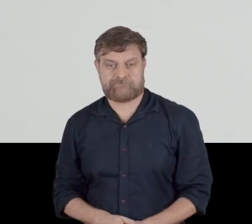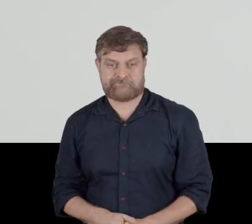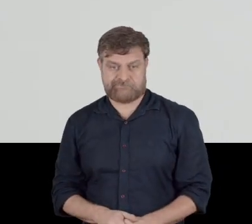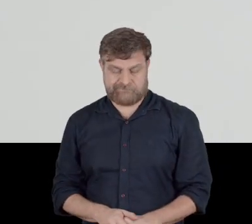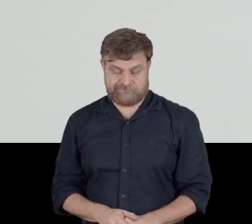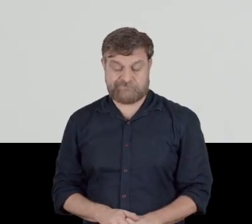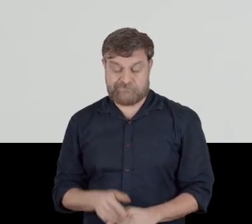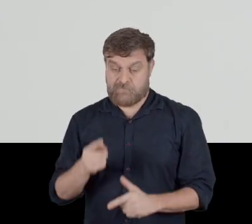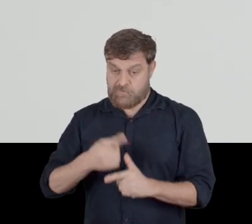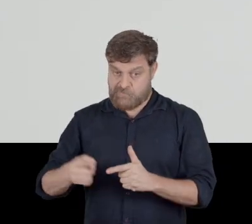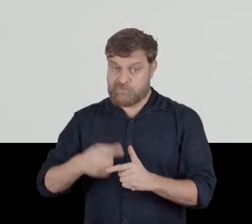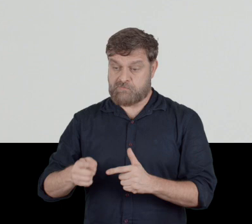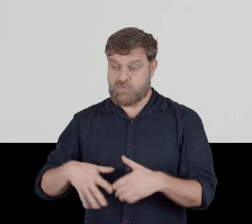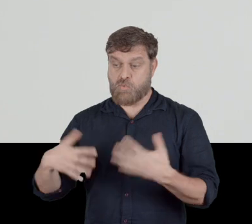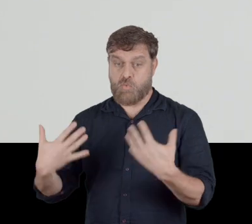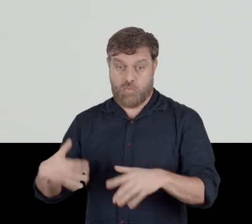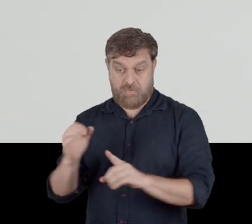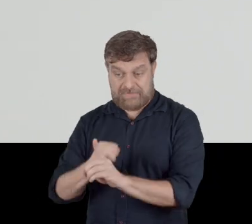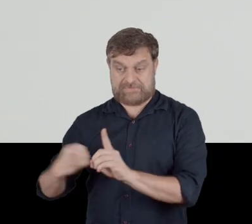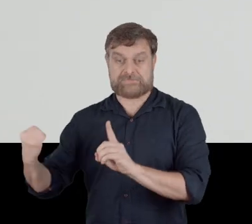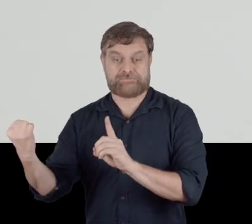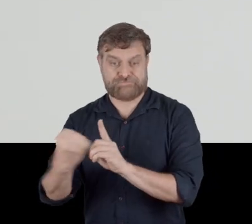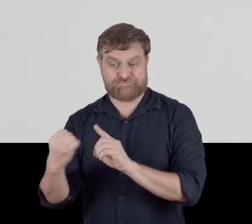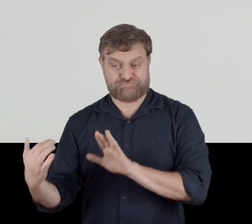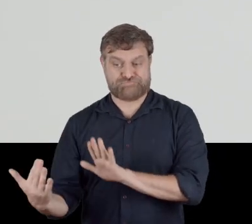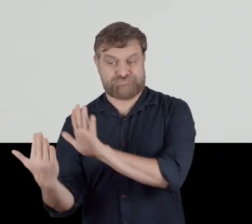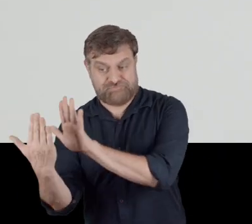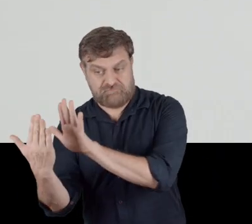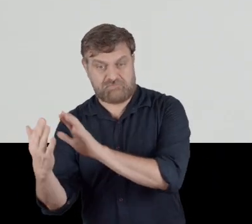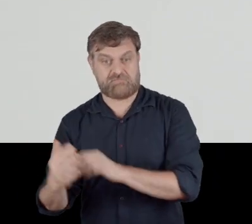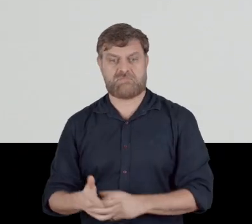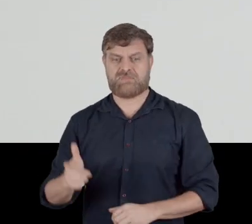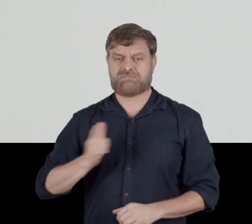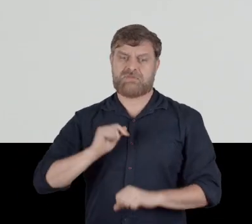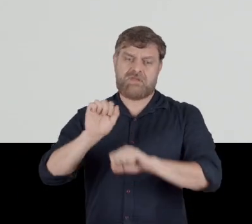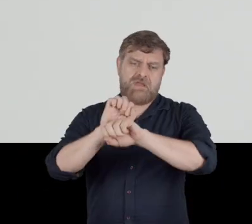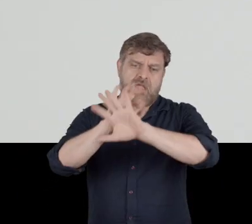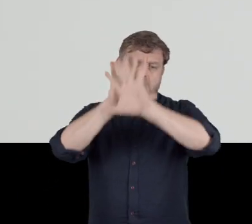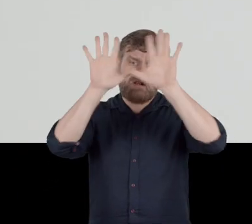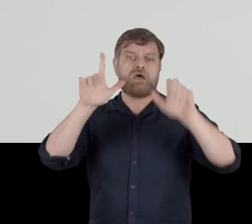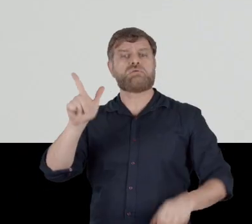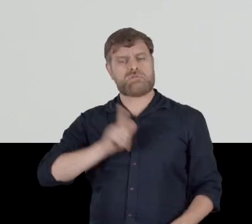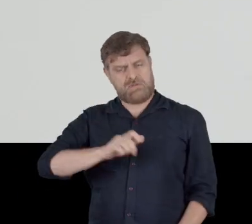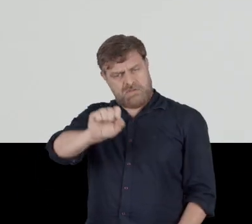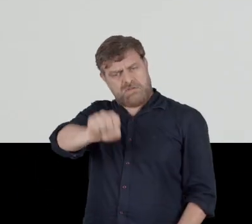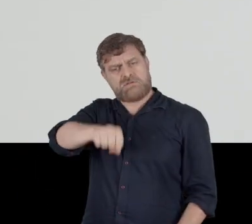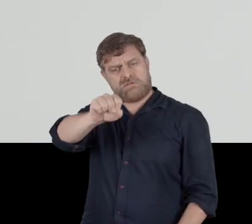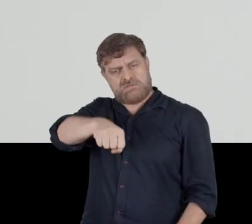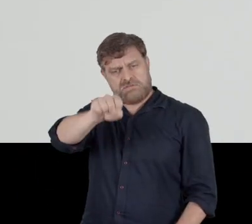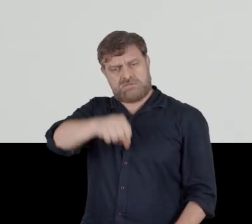digamos assim, pra sociedade. Mas é muito claro que tem essa influência,